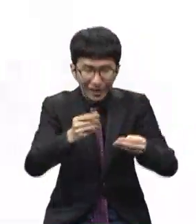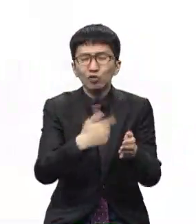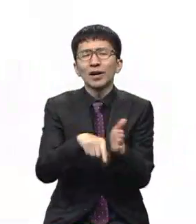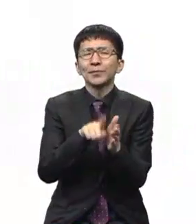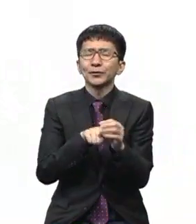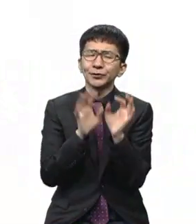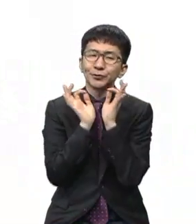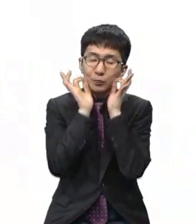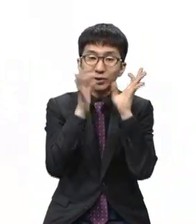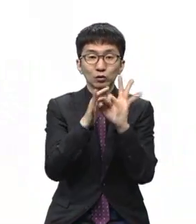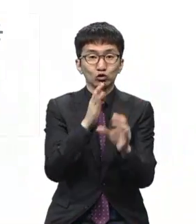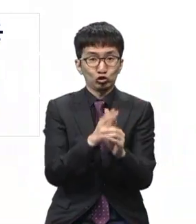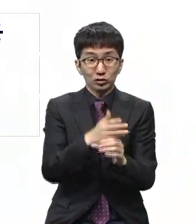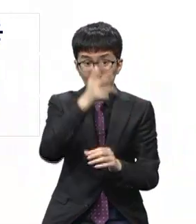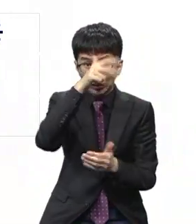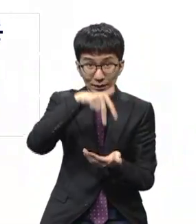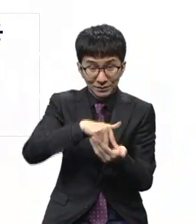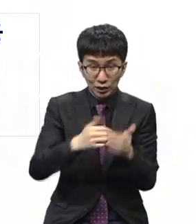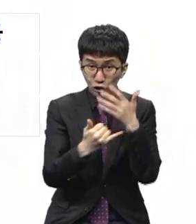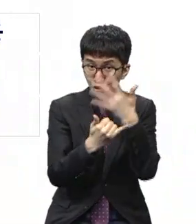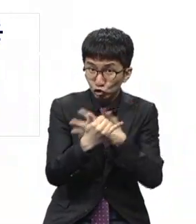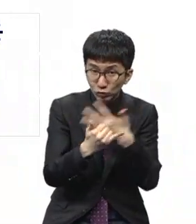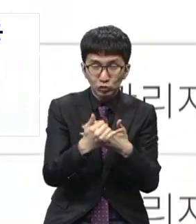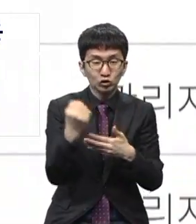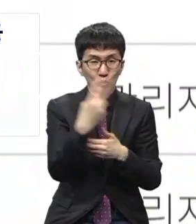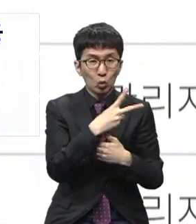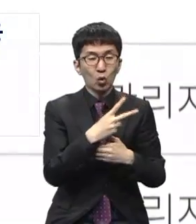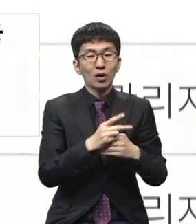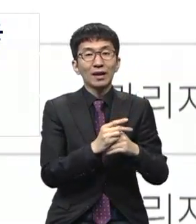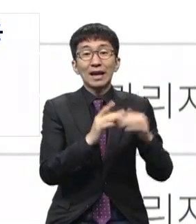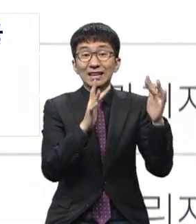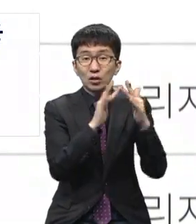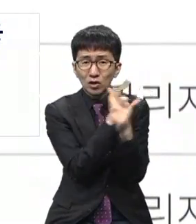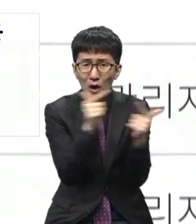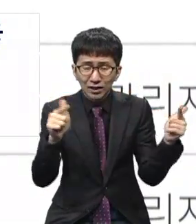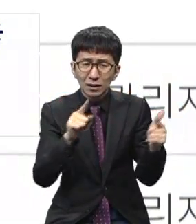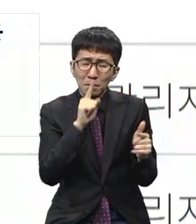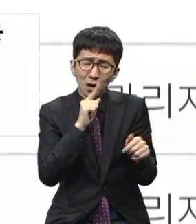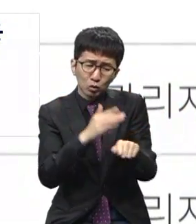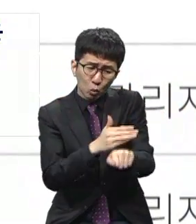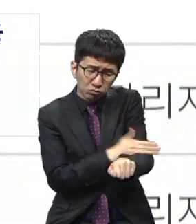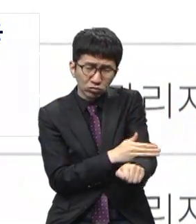(기자) 경찰은 유튜브와 SNS로 퍼지는